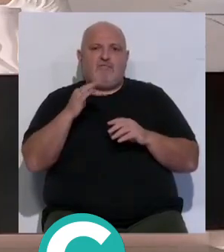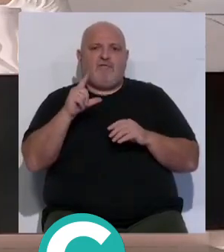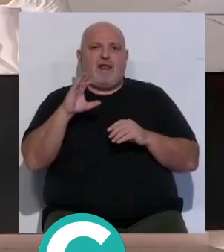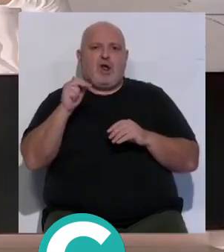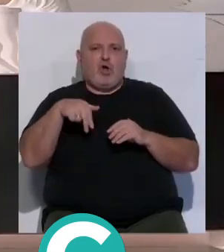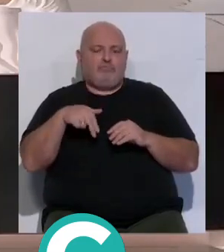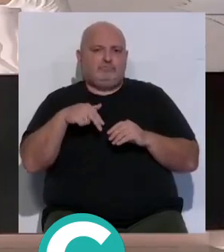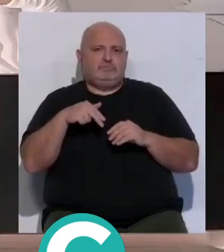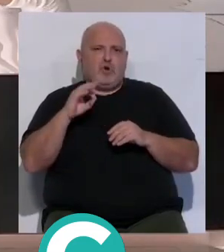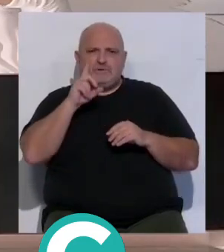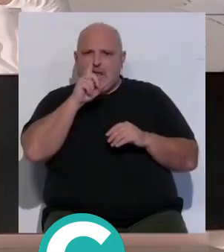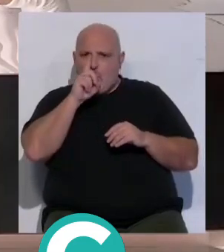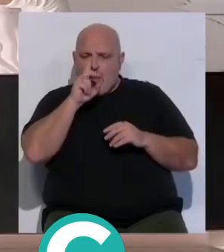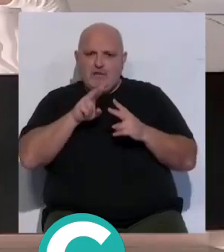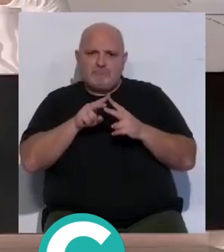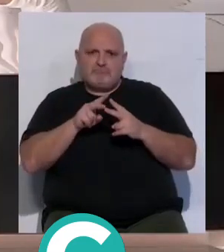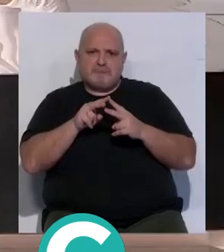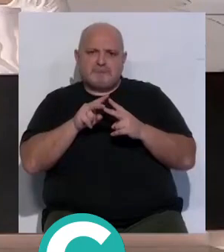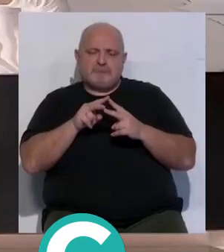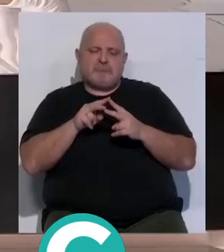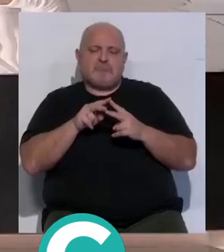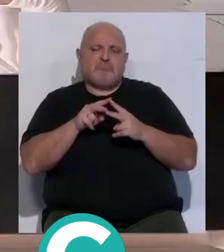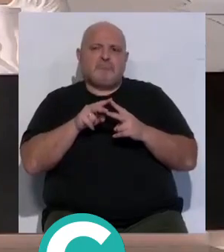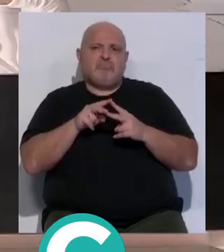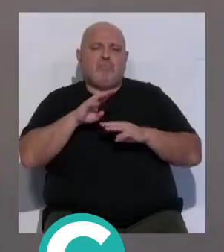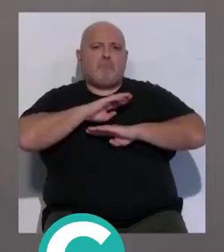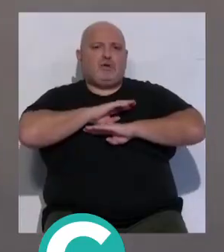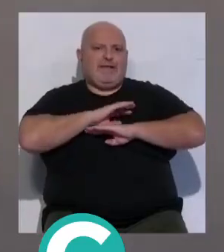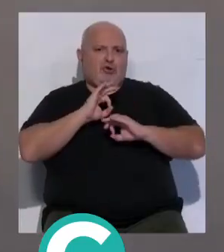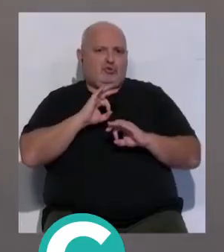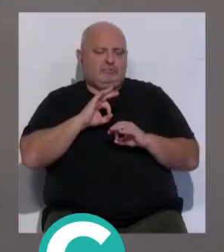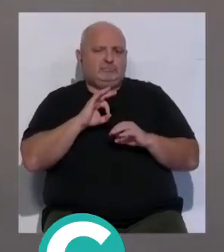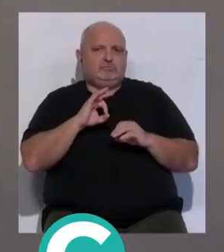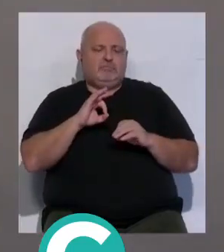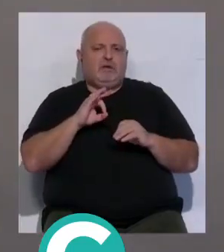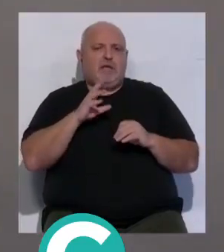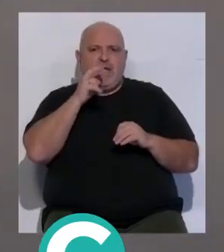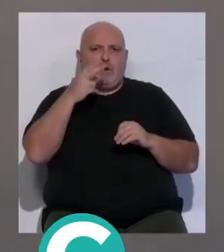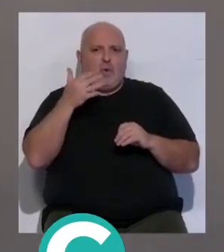Gonzalo fue un partido o sea un portero muy bueno estuvo en el Hércules creo que fue una también es